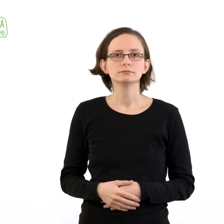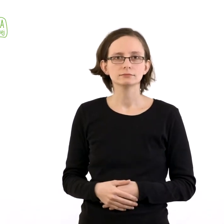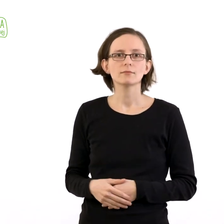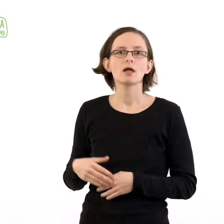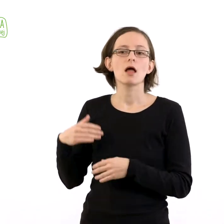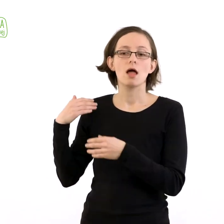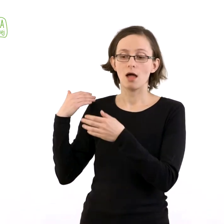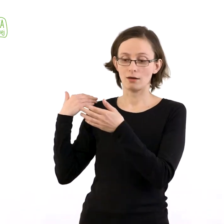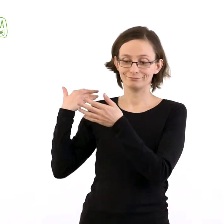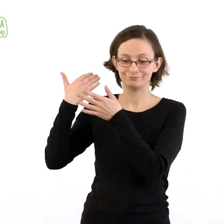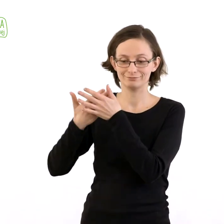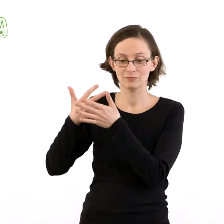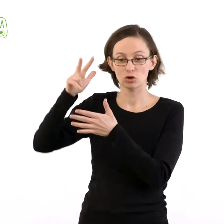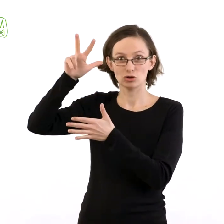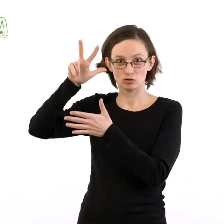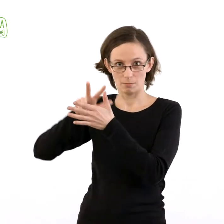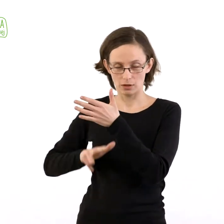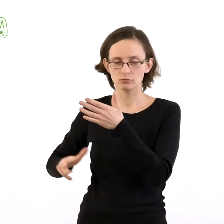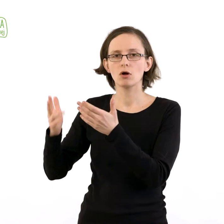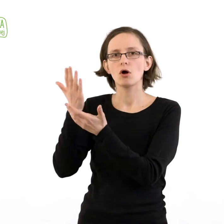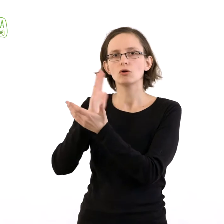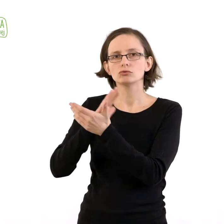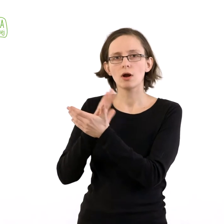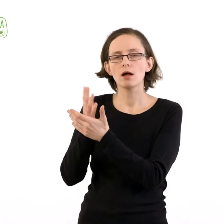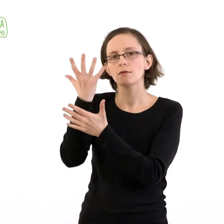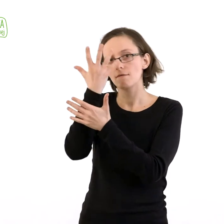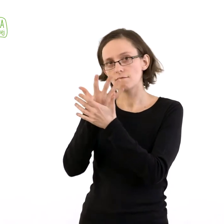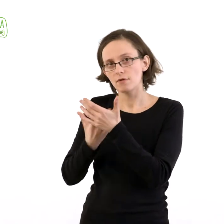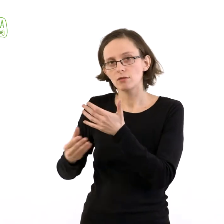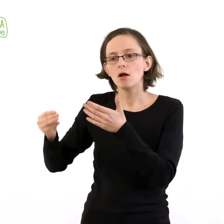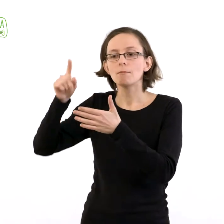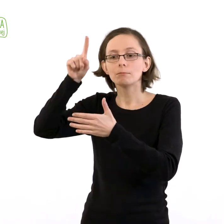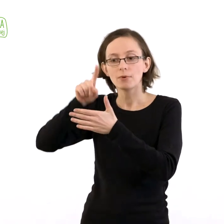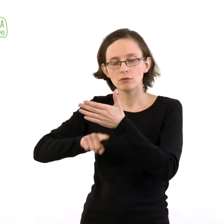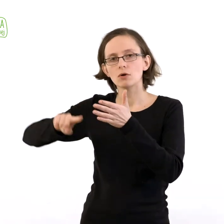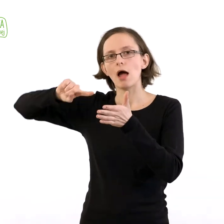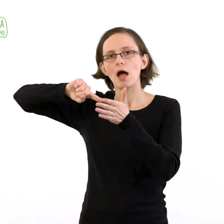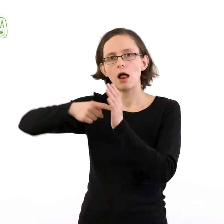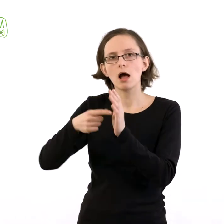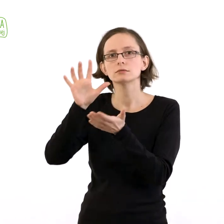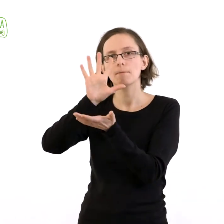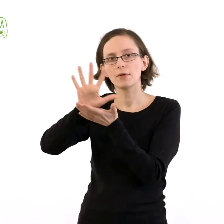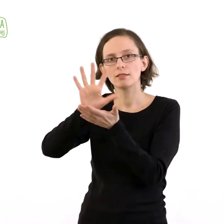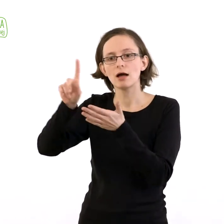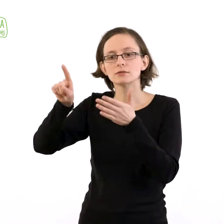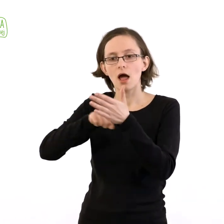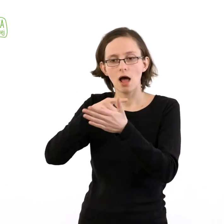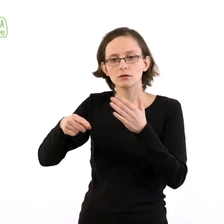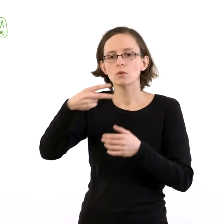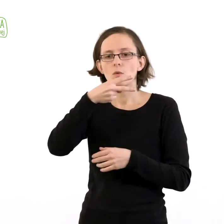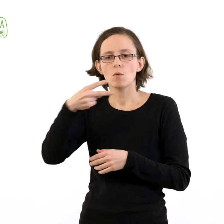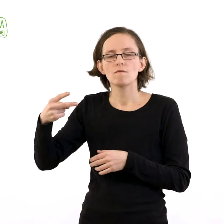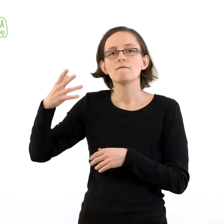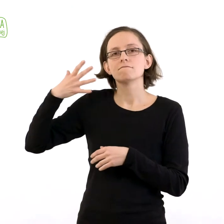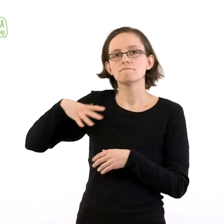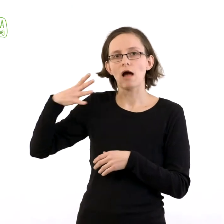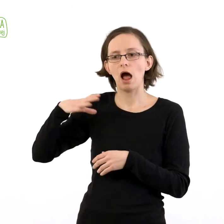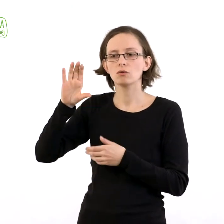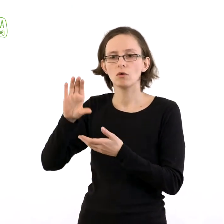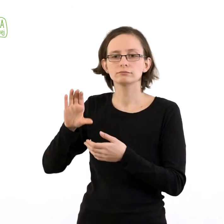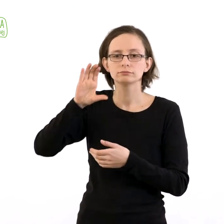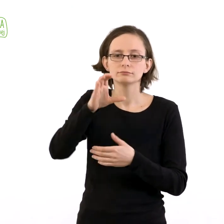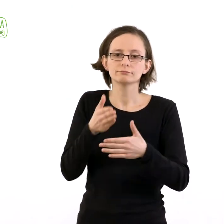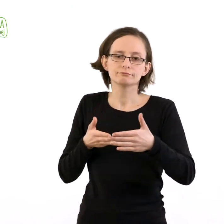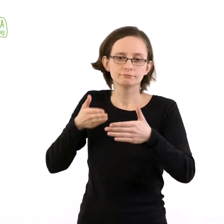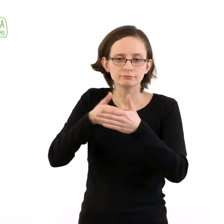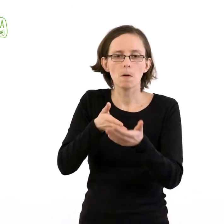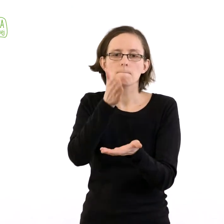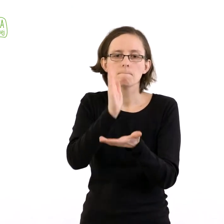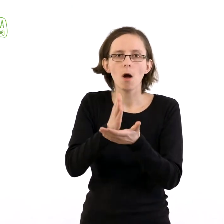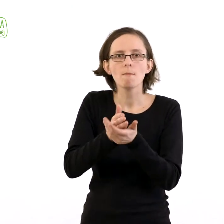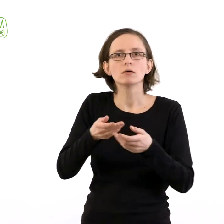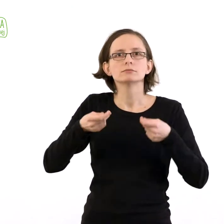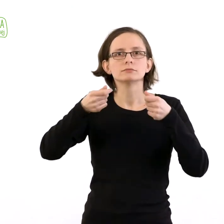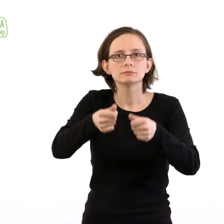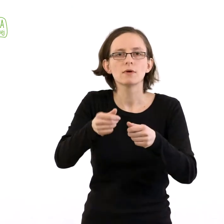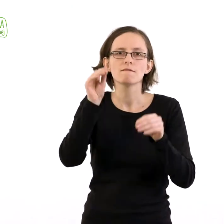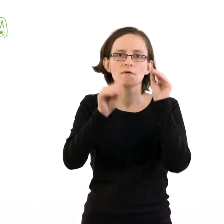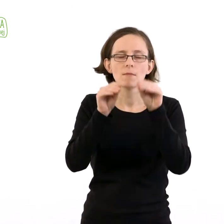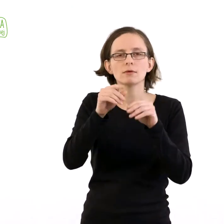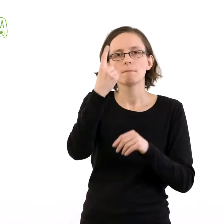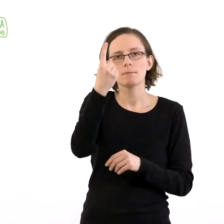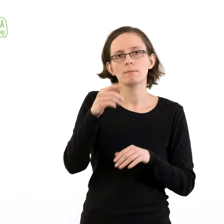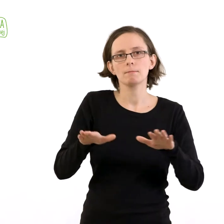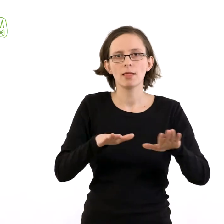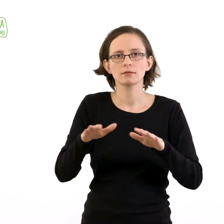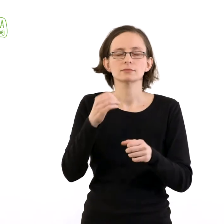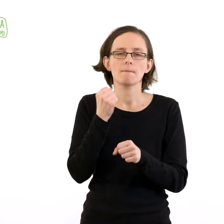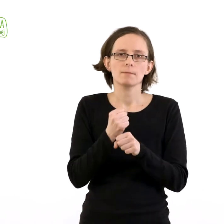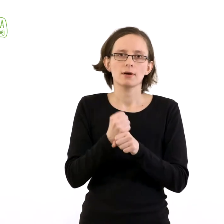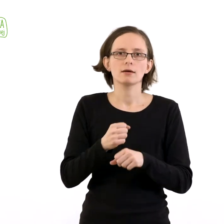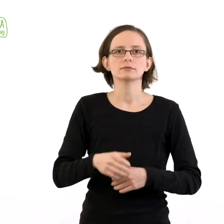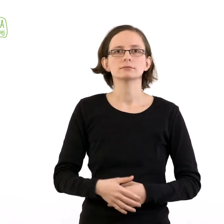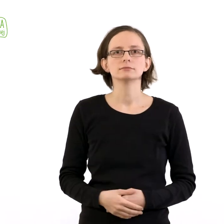Maksymalna kwota pomocy na jedno stanowisko pracy wynosi piętnastokrotność przeciętnego miesięcznego wynagrodzenia z ostatnich 3 miesięcy